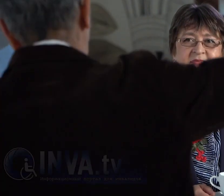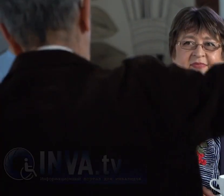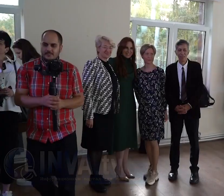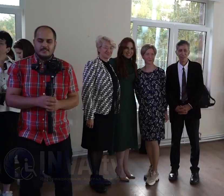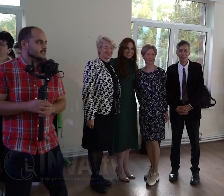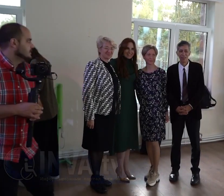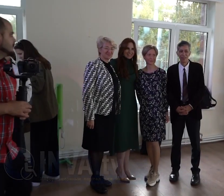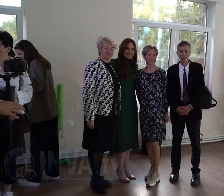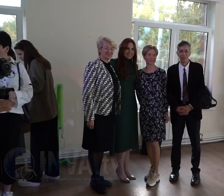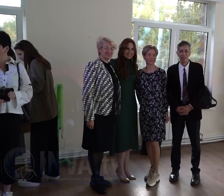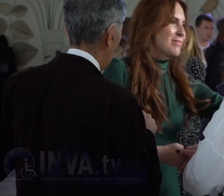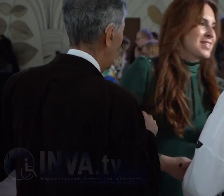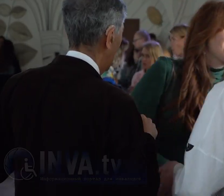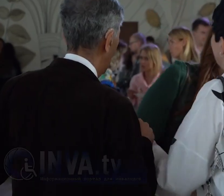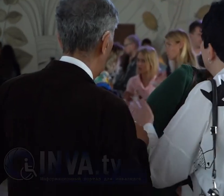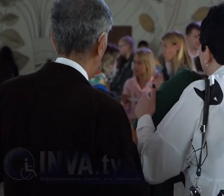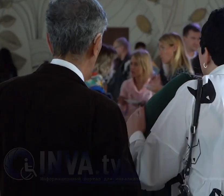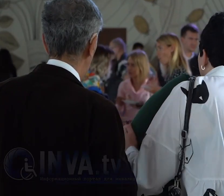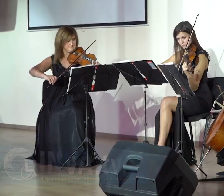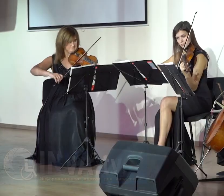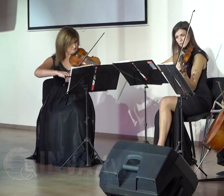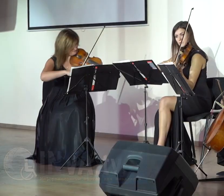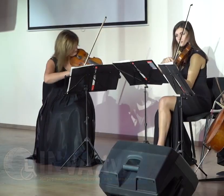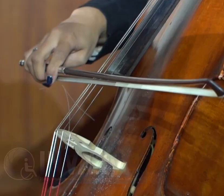Многочисленные гости, добрые слова и тёплые поздравления,